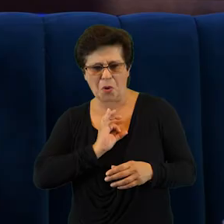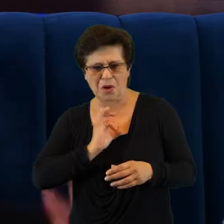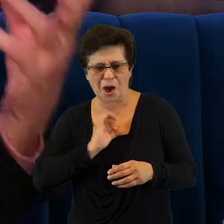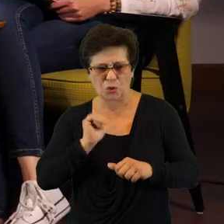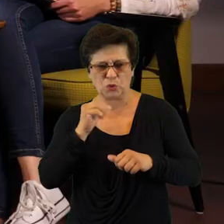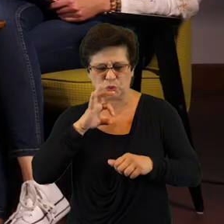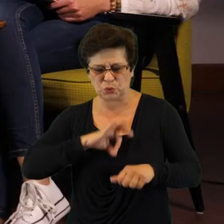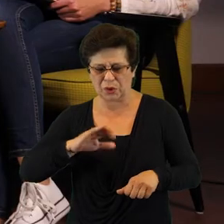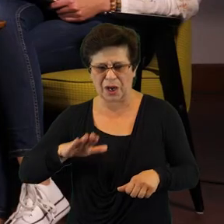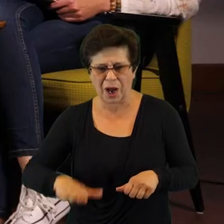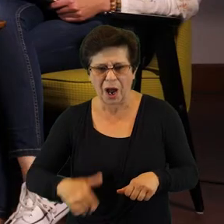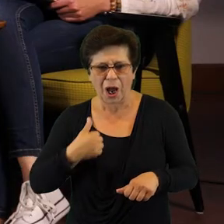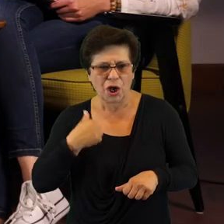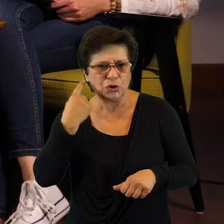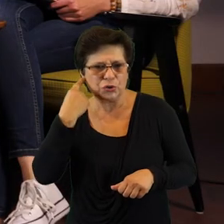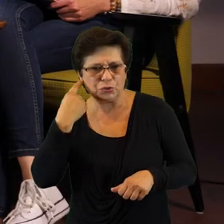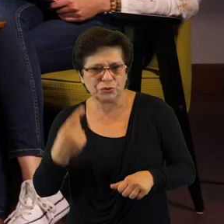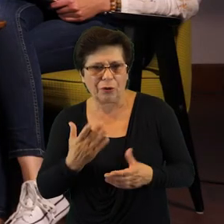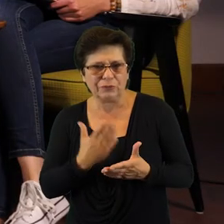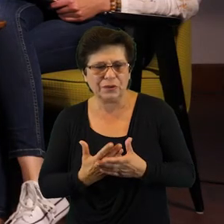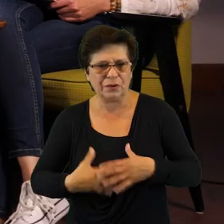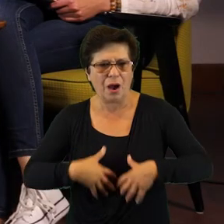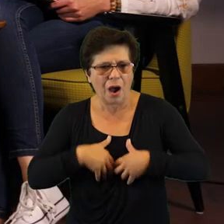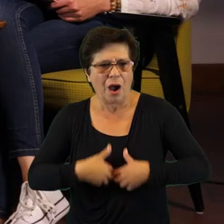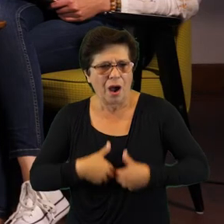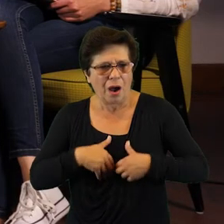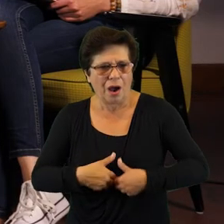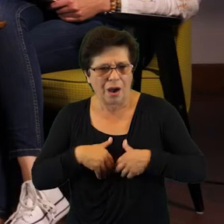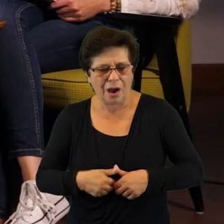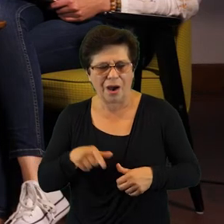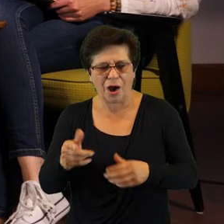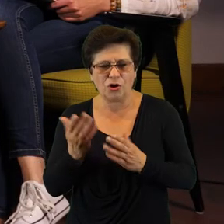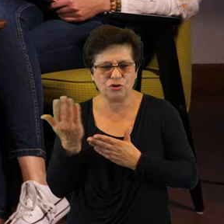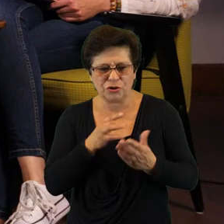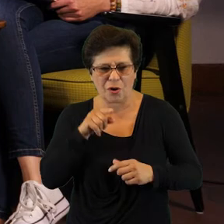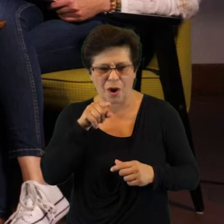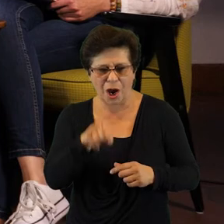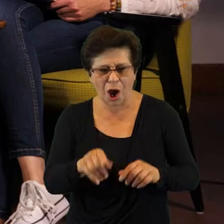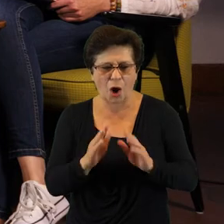to z pokoju bezustanny chichot dochodził. To się tak iskrzy, tak absurdalnym, dziwnym humorem,